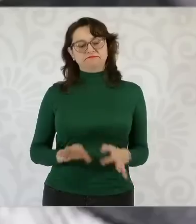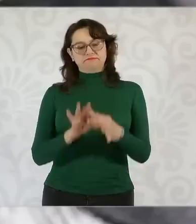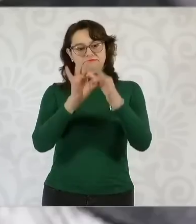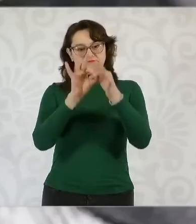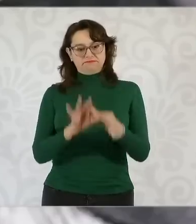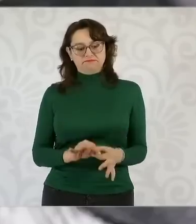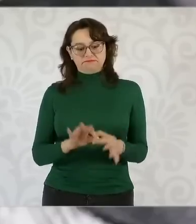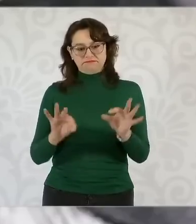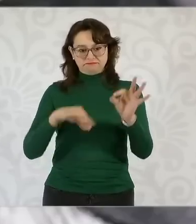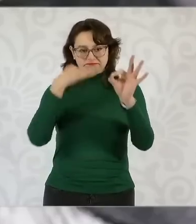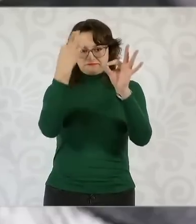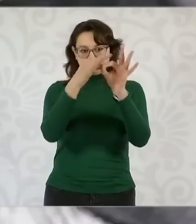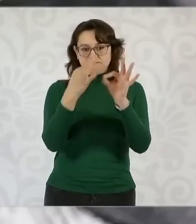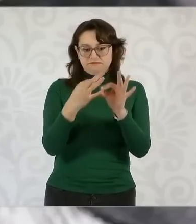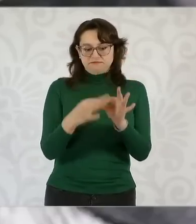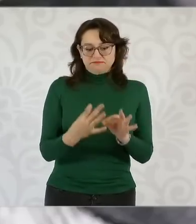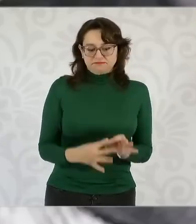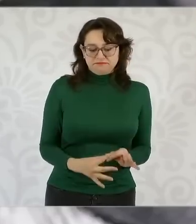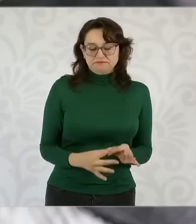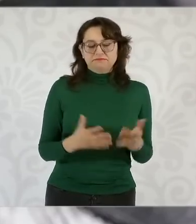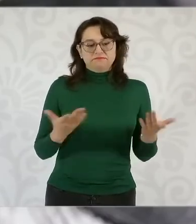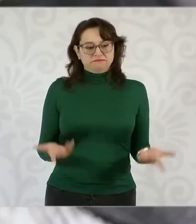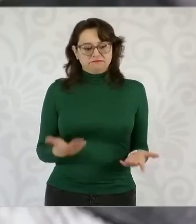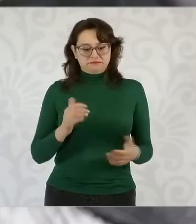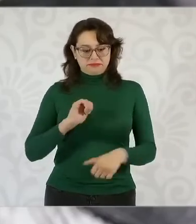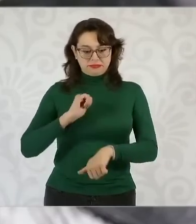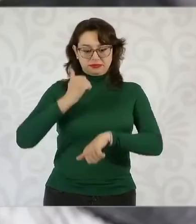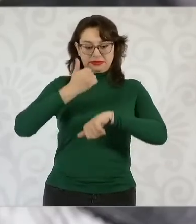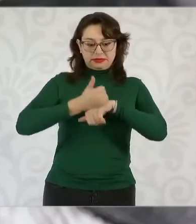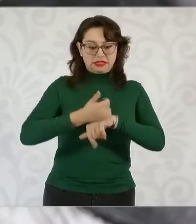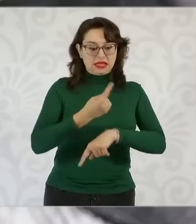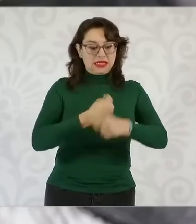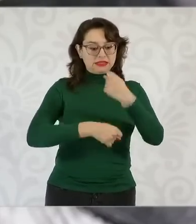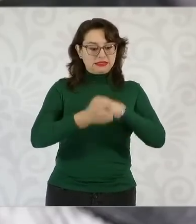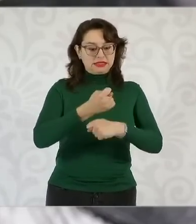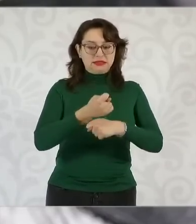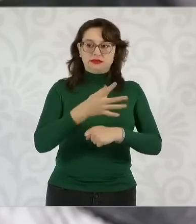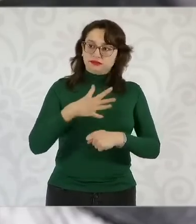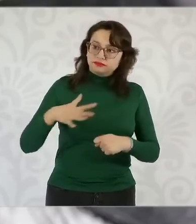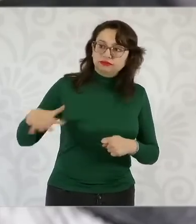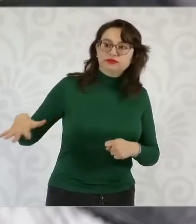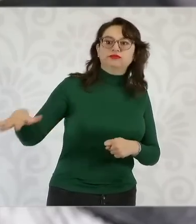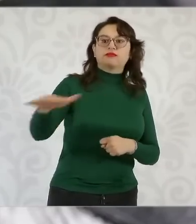correcto y devolver a nuestras comunidades siempre poniendo primero a los clientes